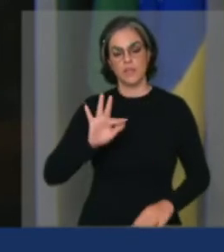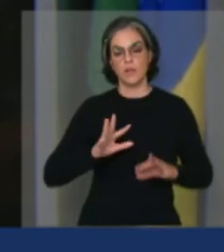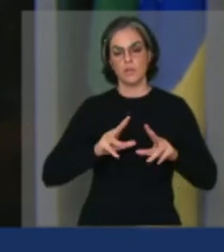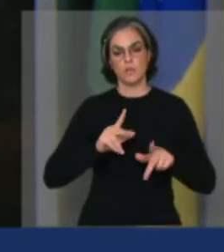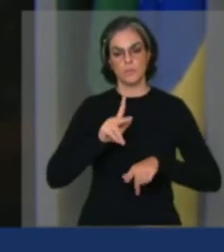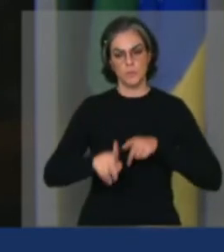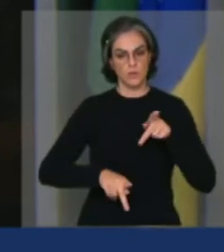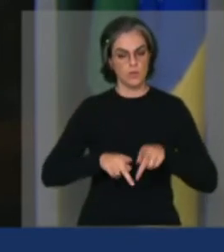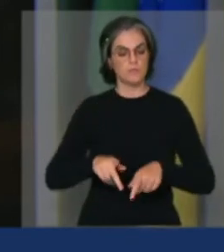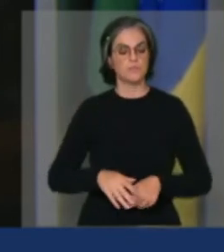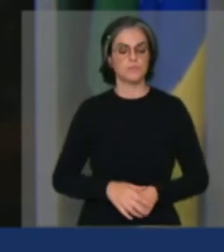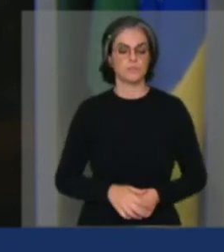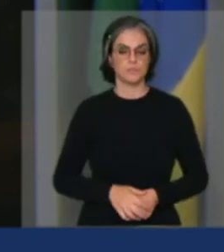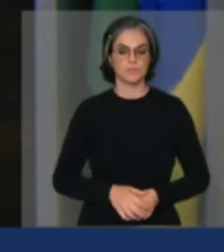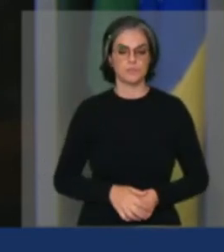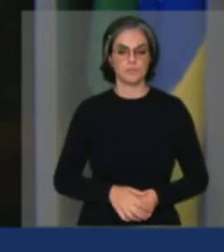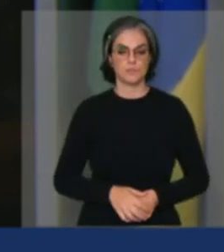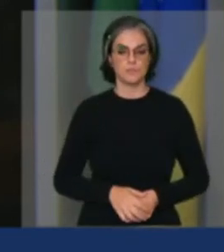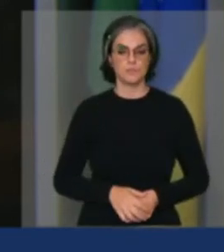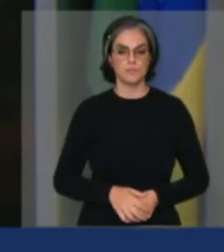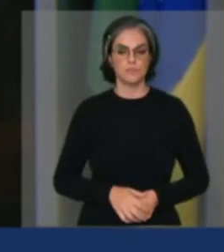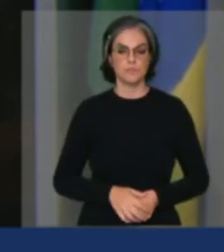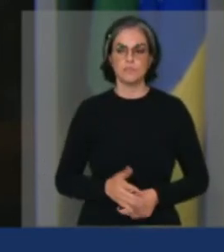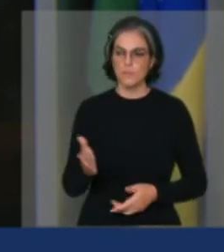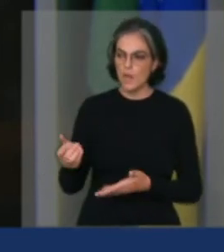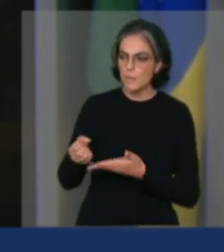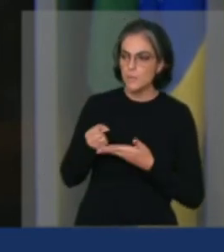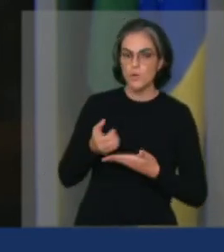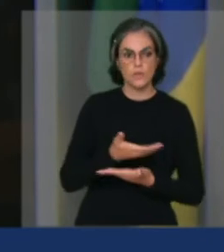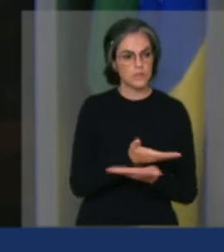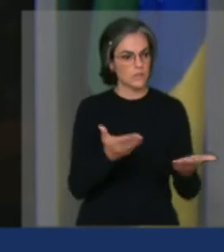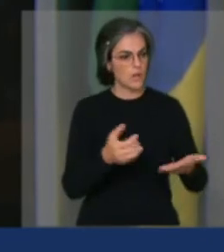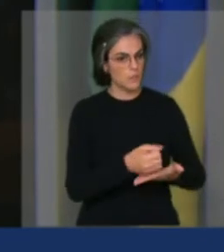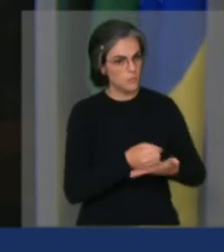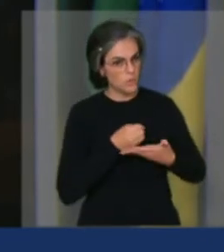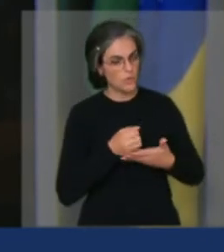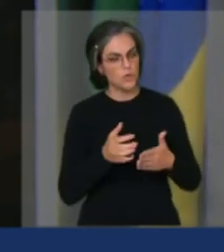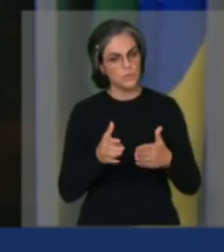PRESIDENTE, PEÇO TAMBÉM O SEU APOIO, APOIO DOS NOBRES COLEGAS, DE QUE UMA FORMA RÁ PIDA, ESTES APROVADOS, POSSAM